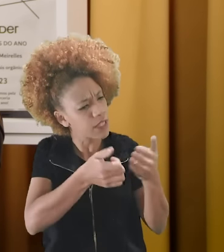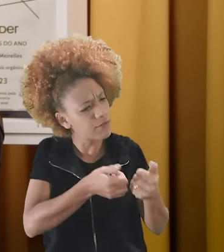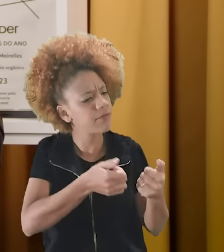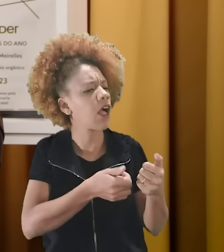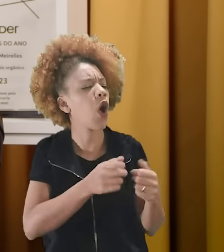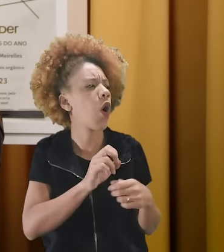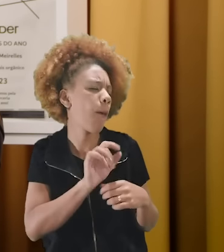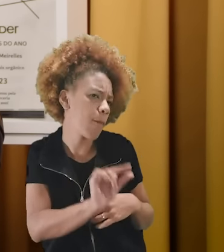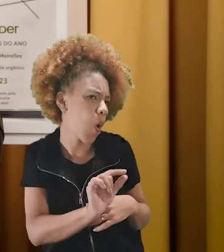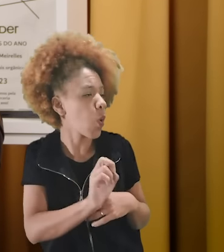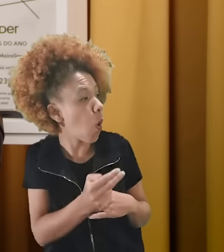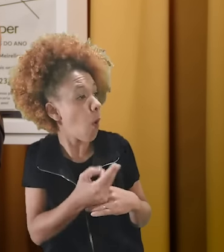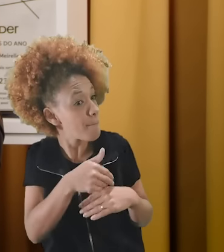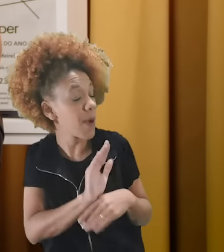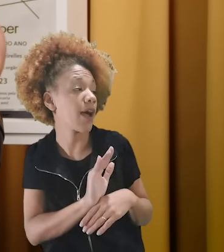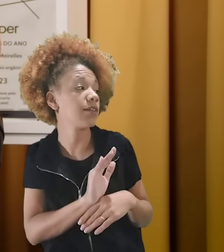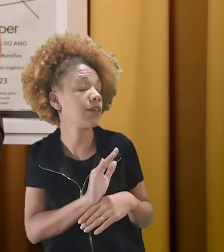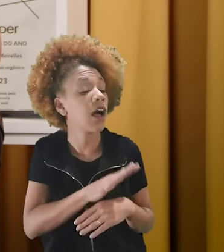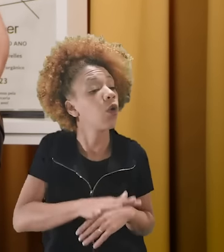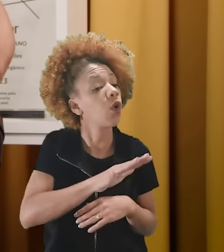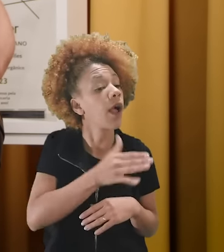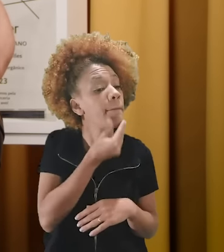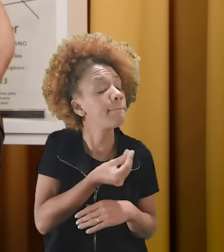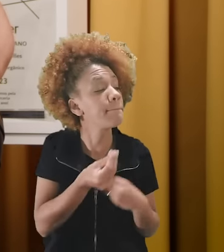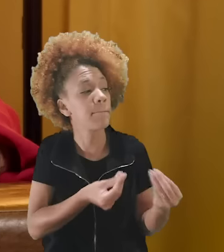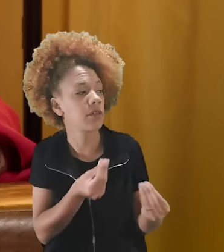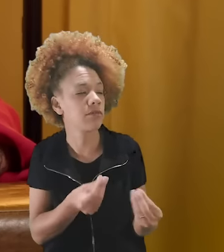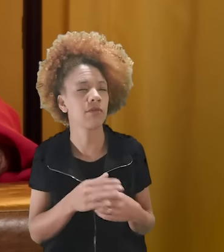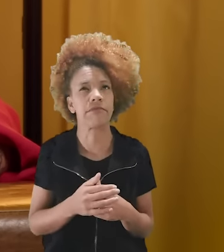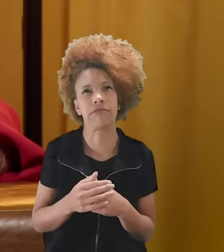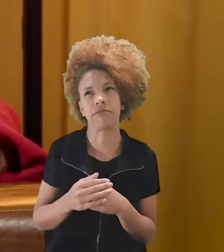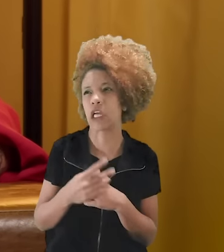caramba tá pouco ainda é o universo masculino como é que você vê faz um tempo Acho que desde